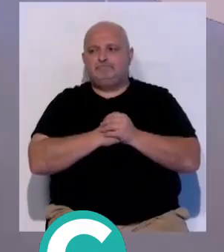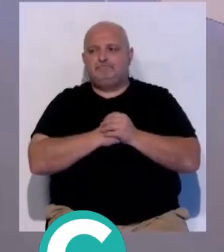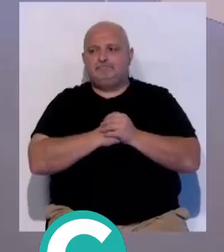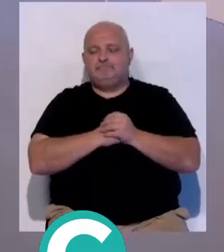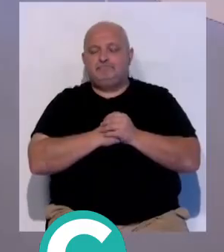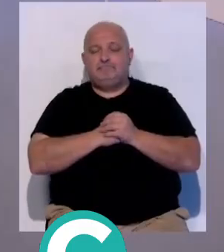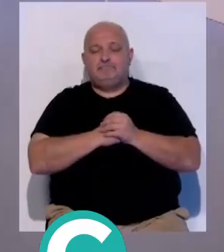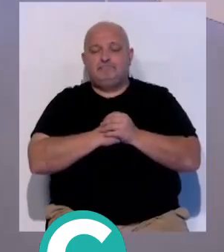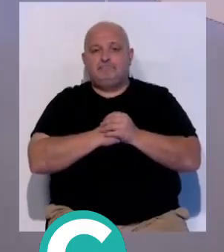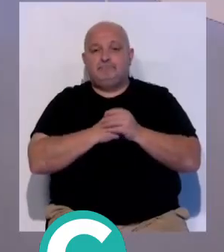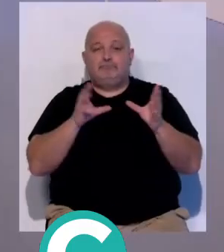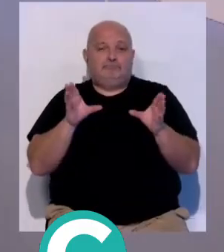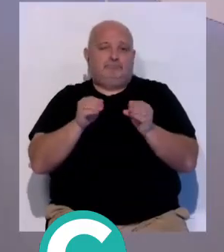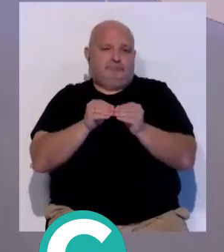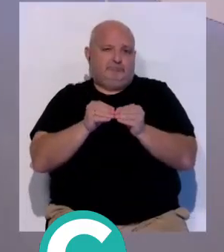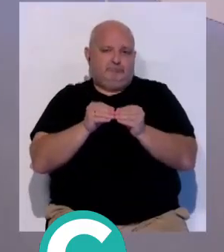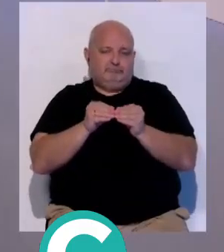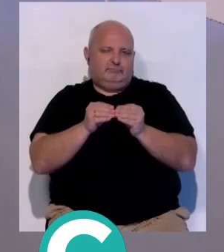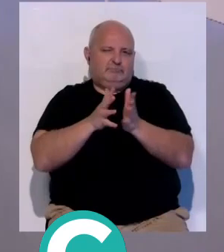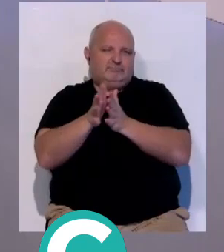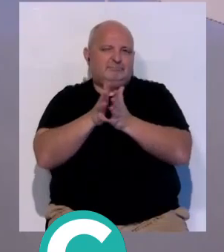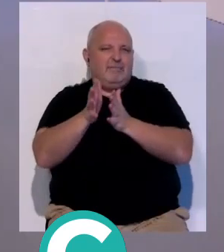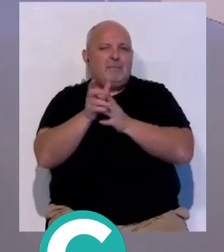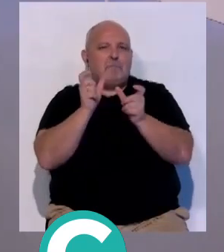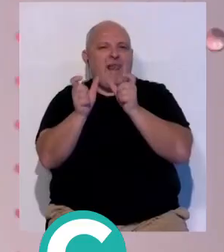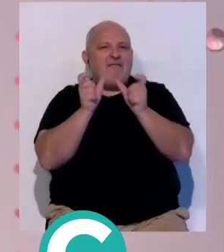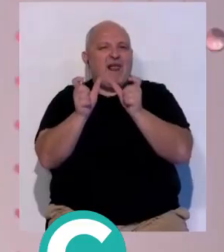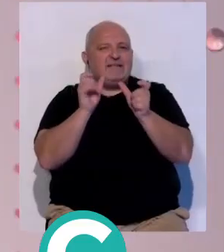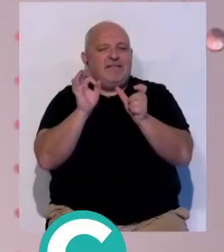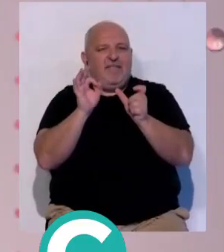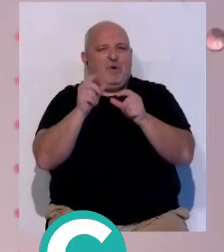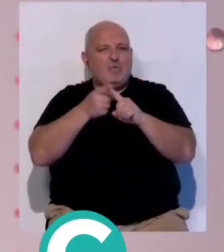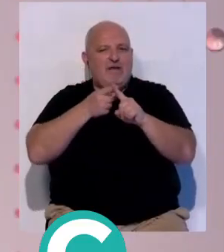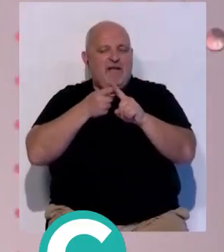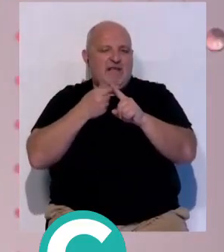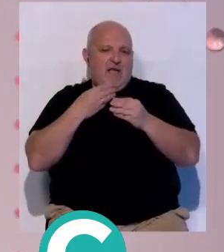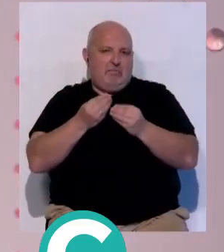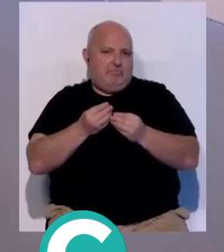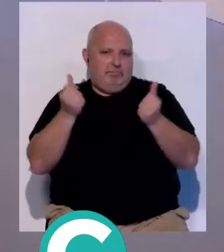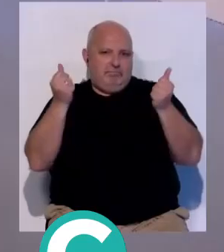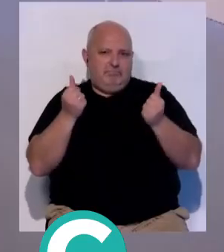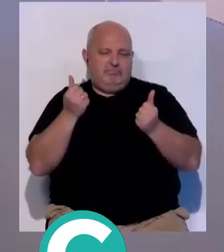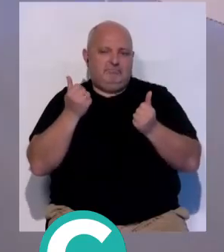es bueno fue vamos muy muy interesante La charla porque realmente esas expresiones